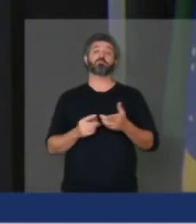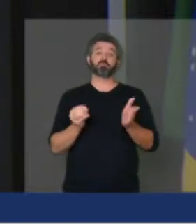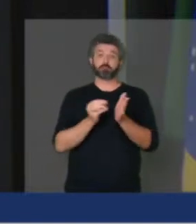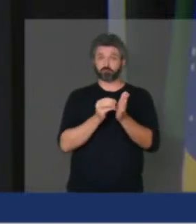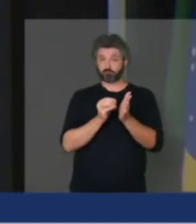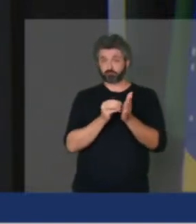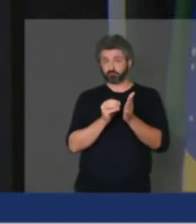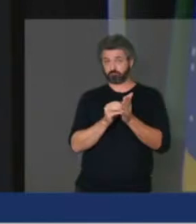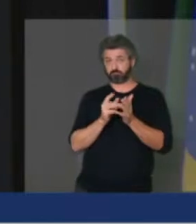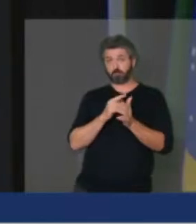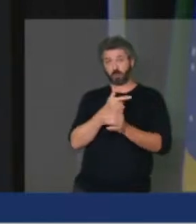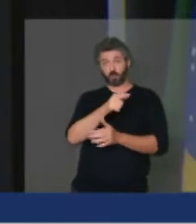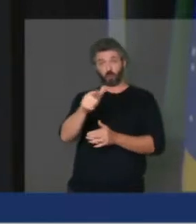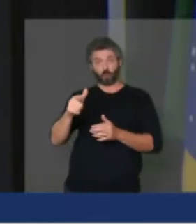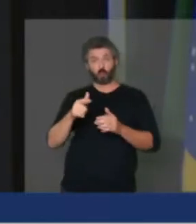OUTRAS ETAPAS A SEREM VENCIDAS EM FAVOR DOS MUNICÍPIOS A